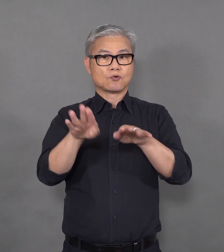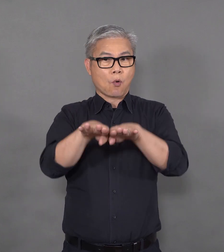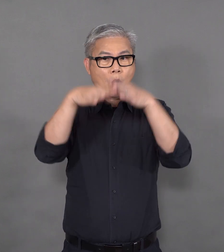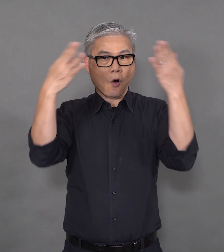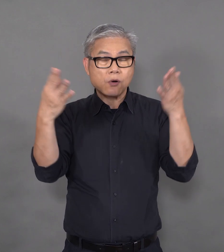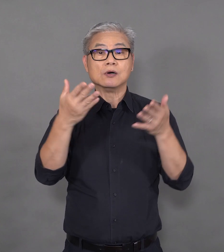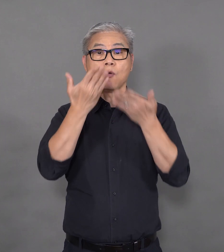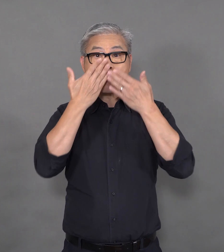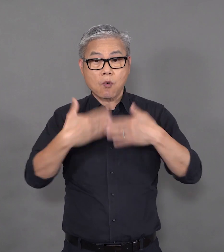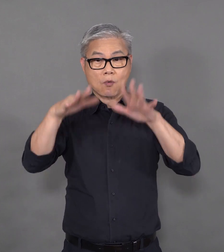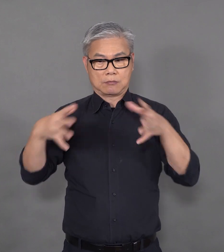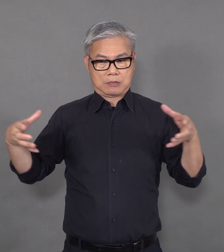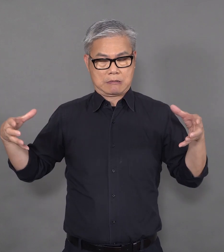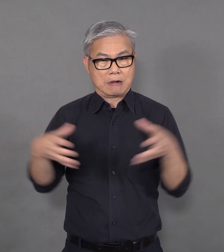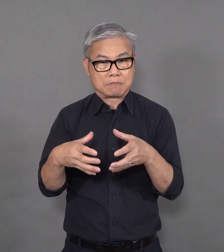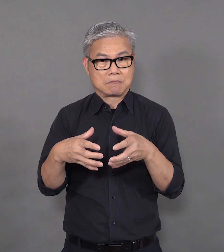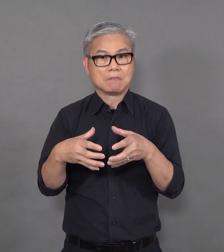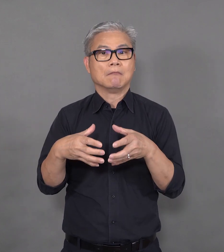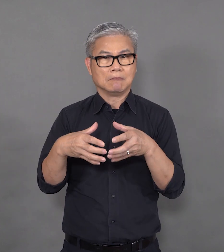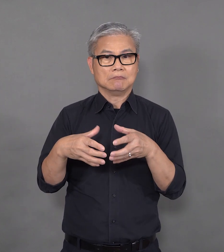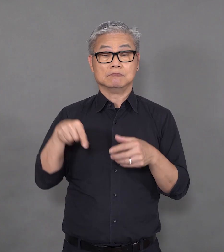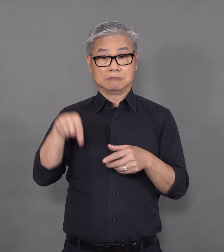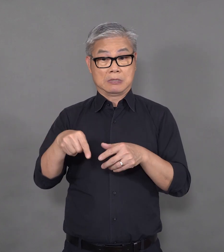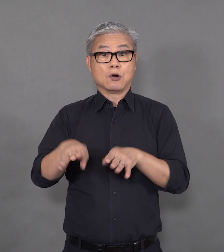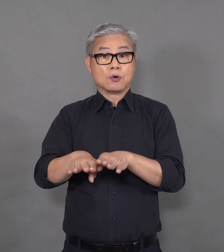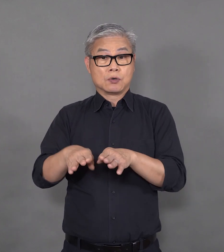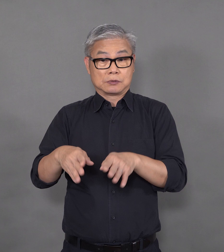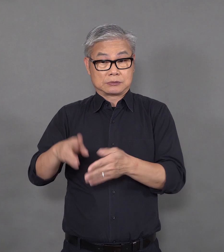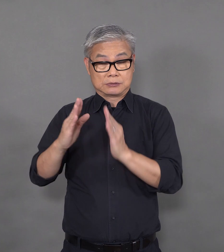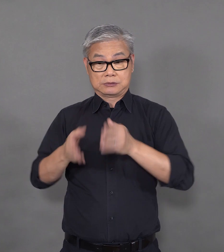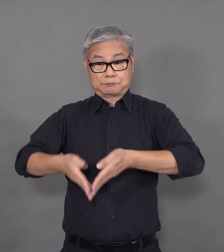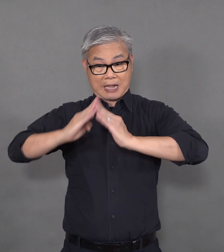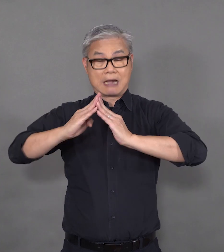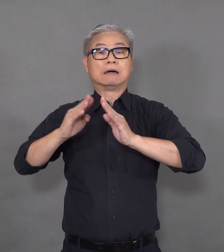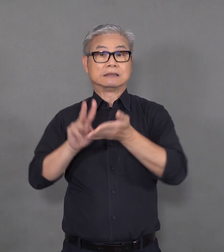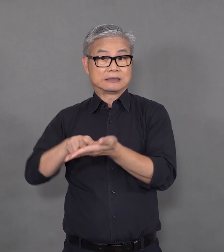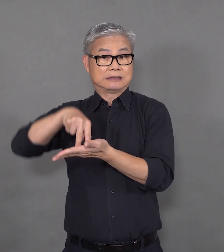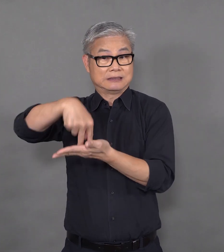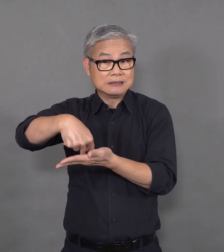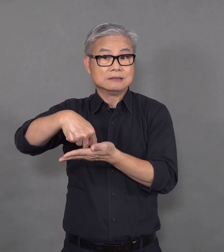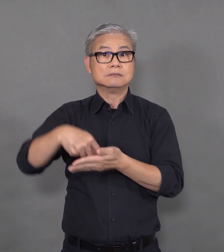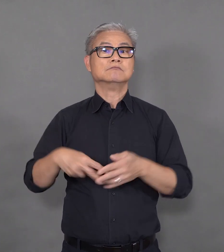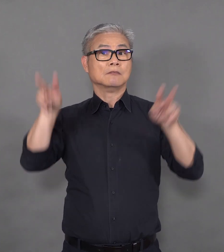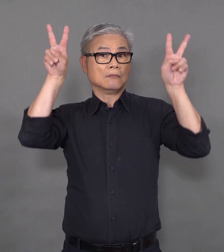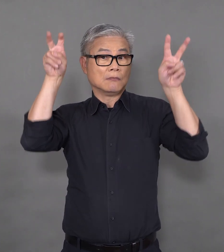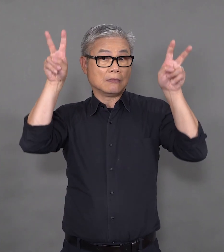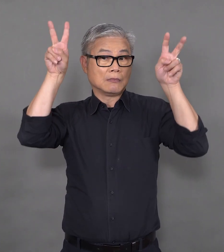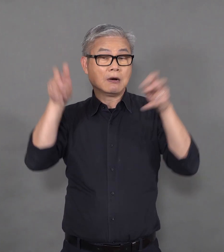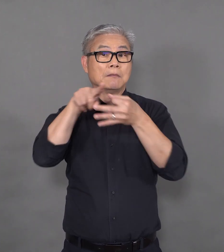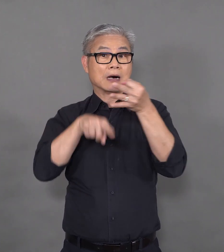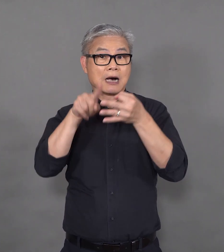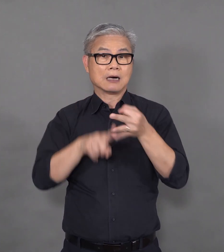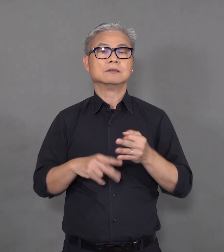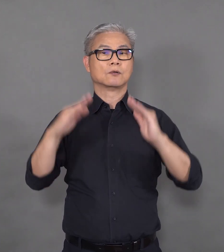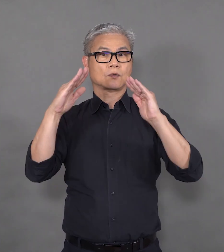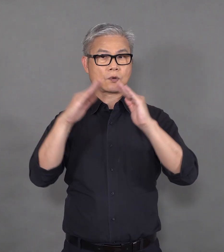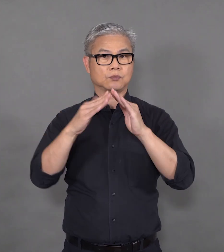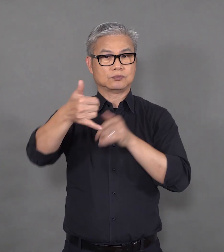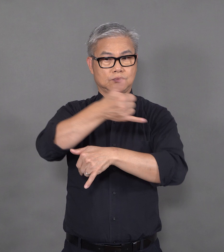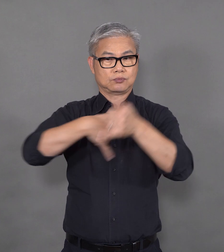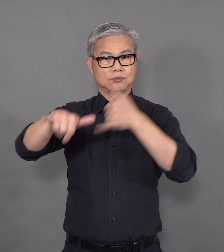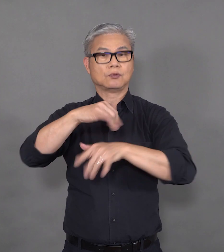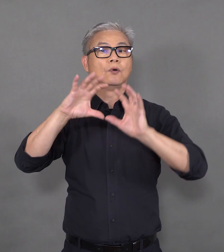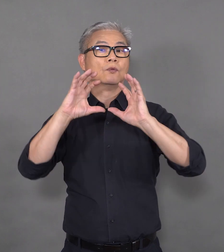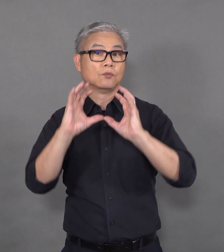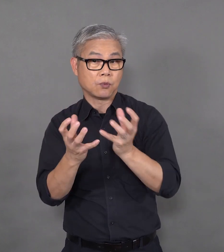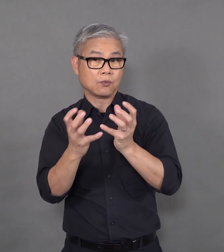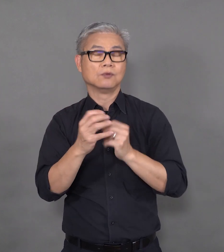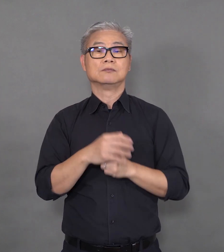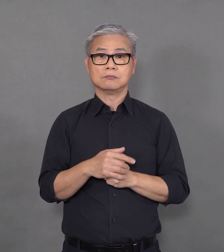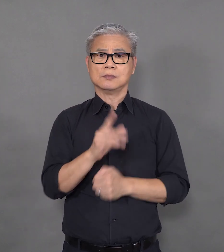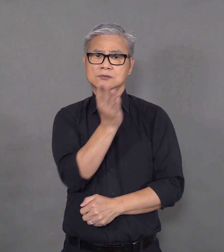與同學成立「庭劇團」